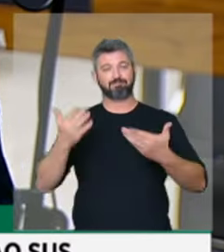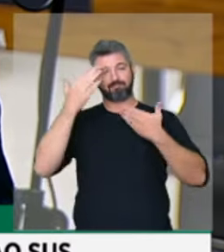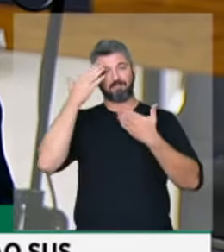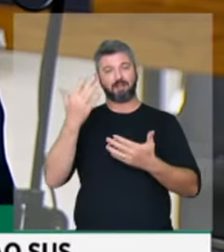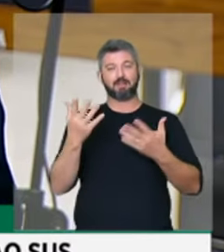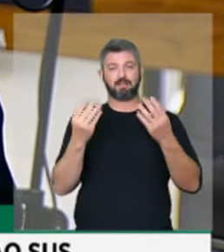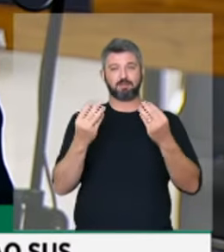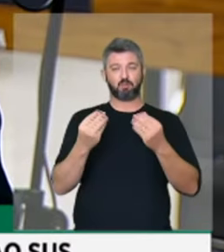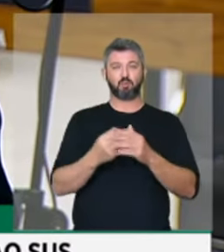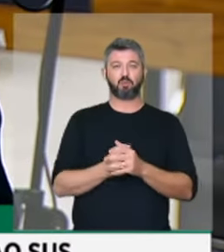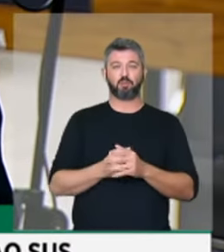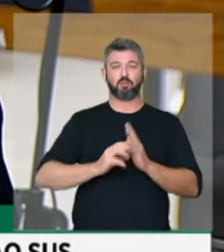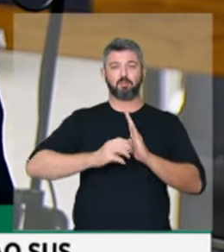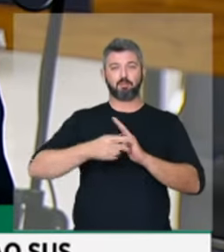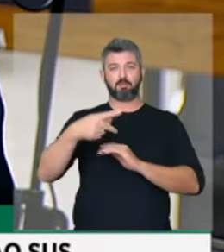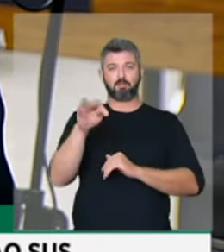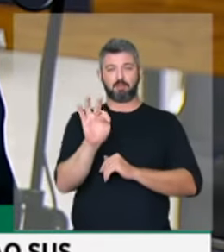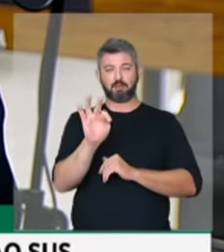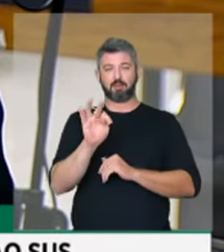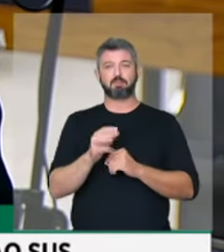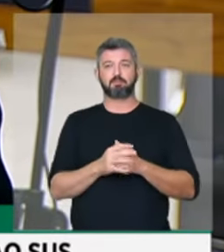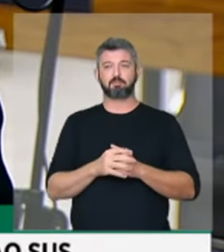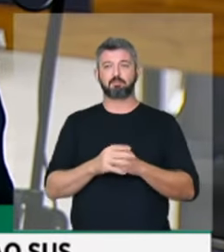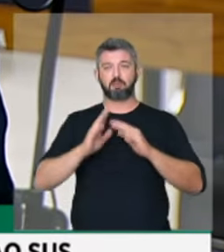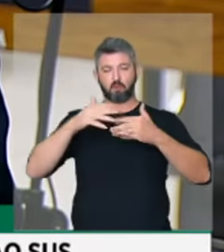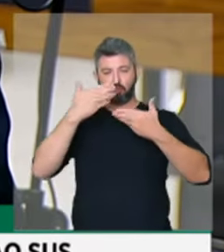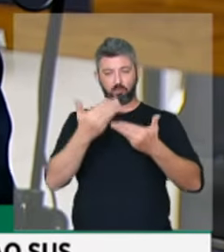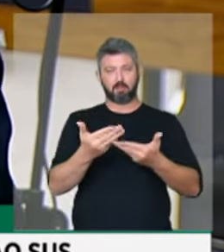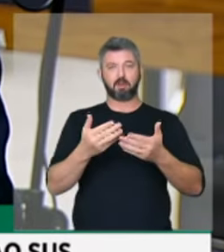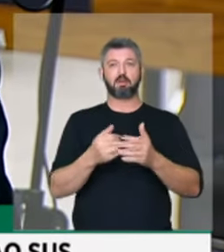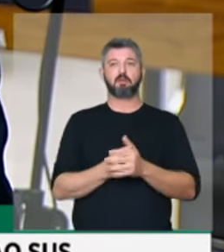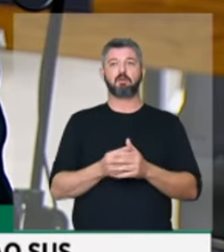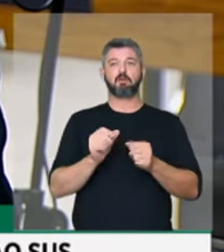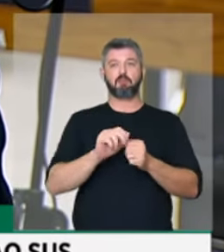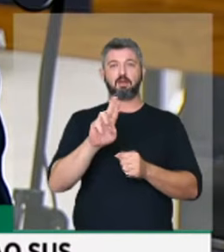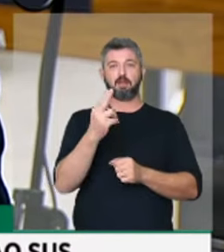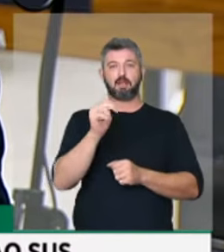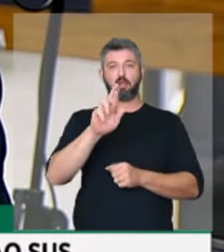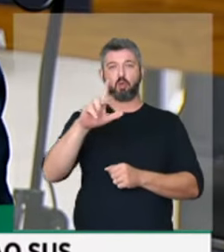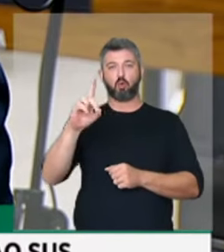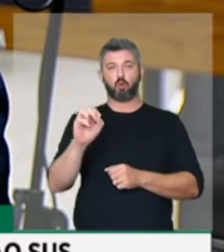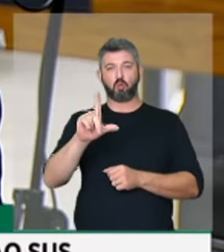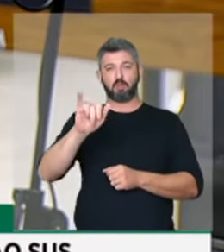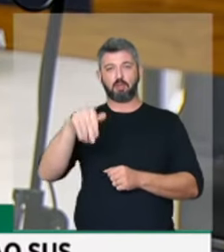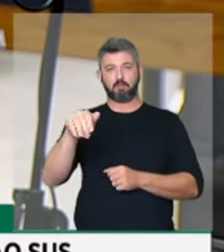QUE PRESTA AO EX-DEPUTADO AROLDO LIMA. [PRESIDENTE]: